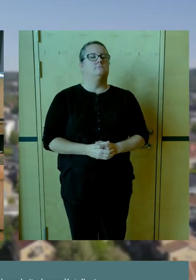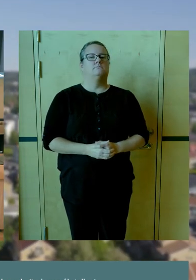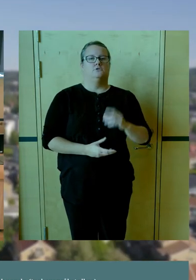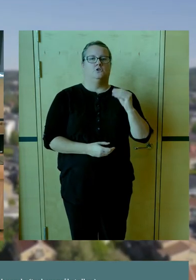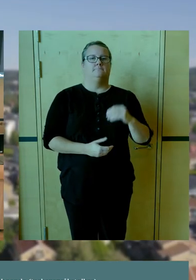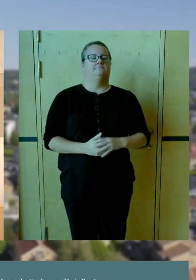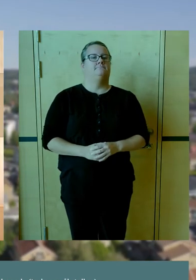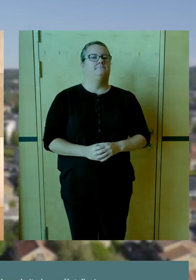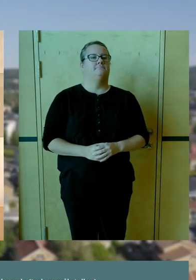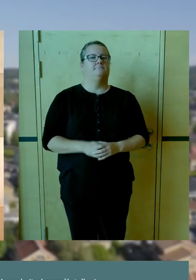Simon Lindfors